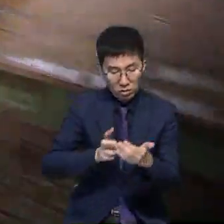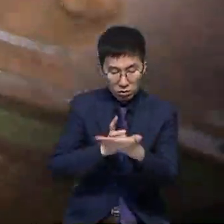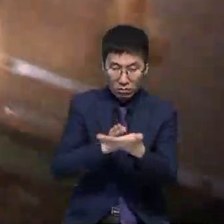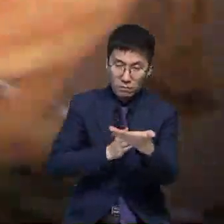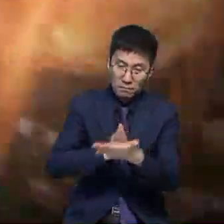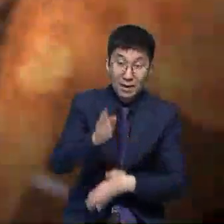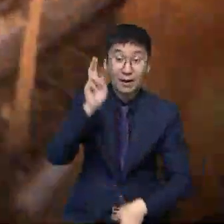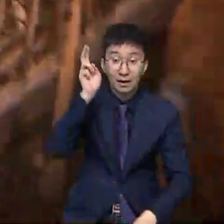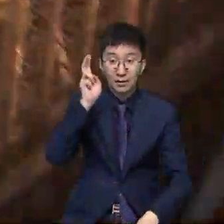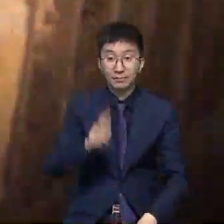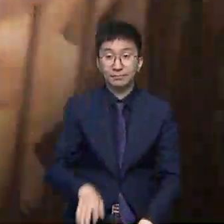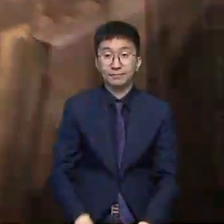SBS 윤나라입니다.